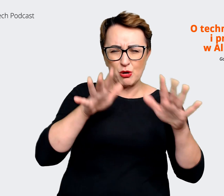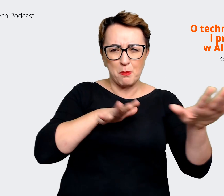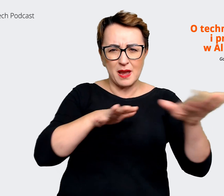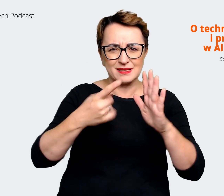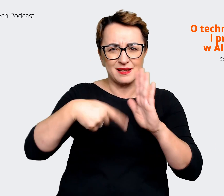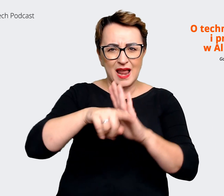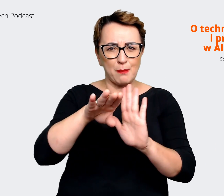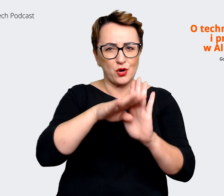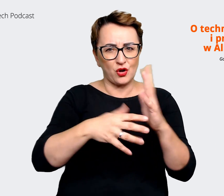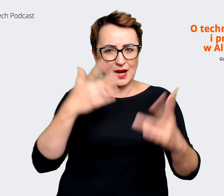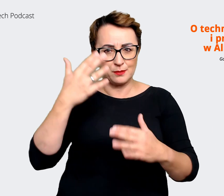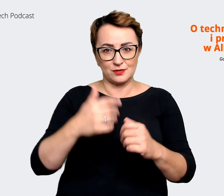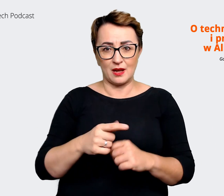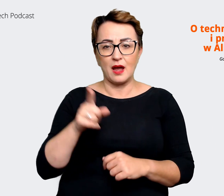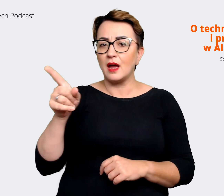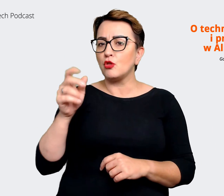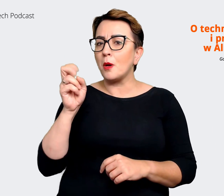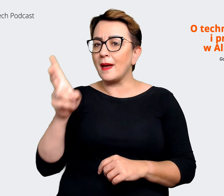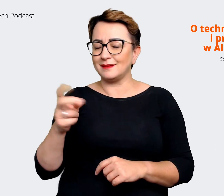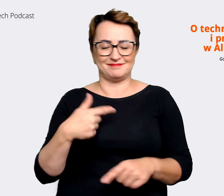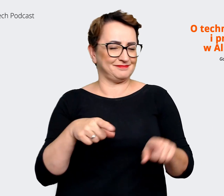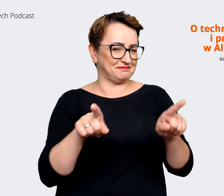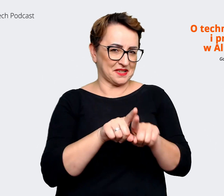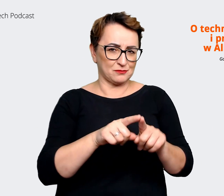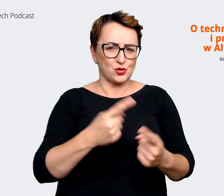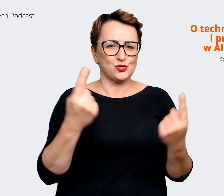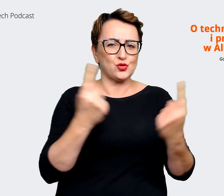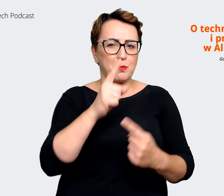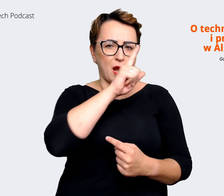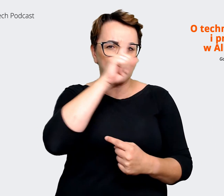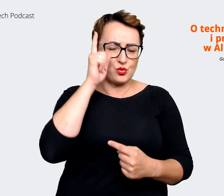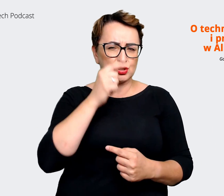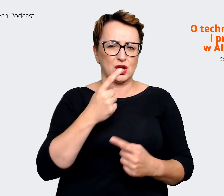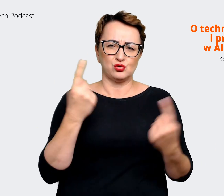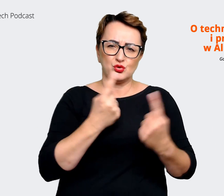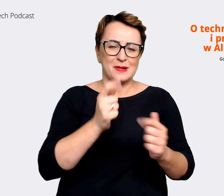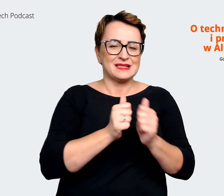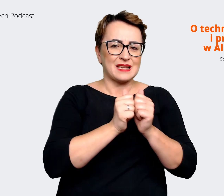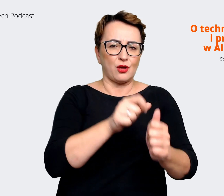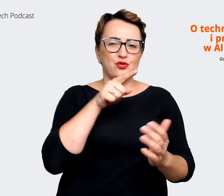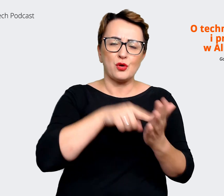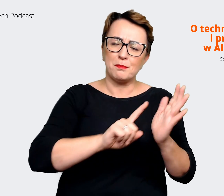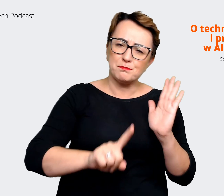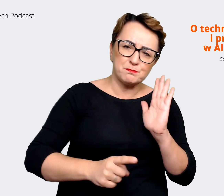Tomasz: Tak samo. Super ludzie, super wyzwania. To jest taka chyba faktycznie pierwsza technologiczna